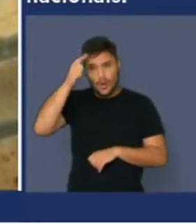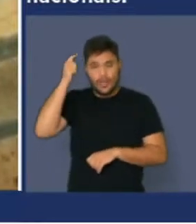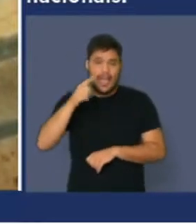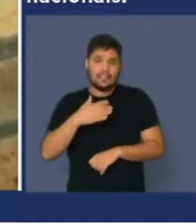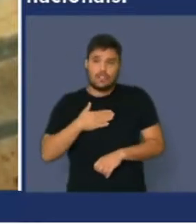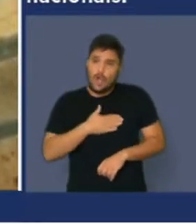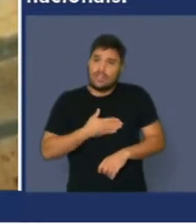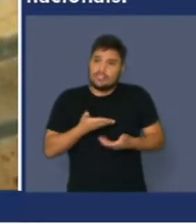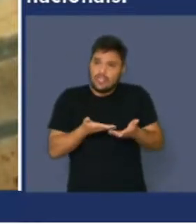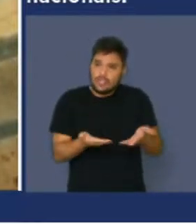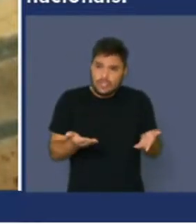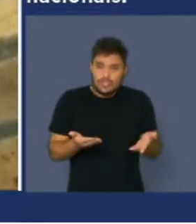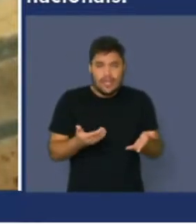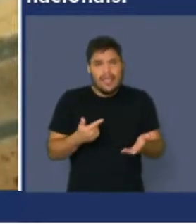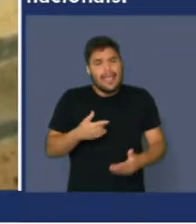GUEDES É ESPECIALIZADO. PAULO GUEDES POUCO ENTENDE DA